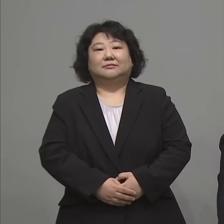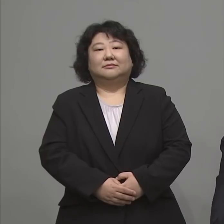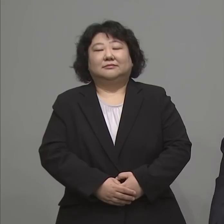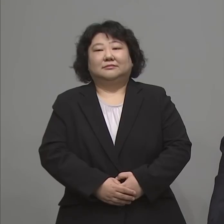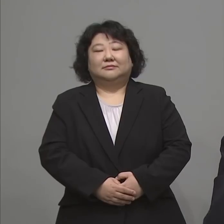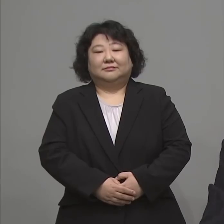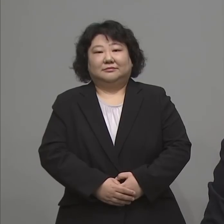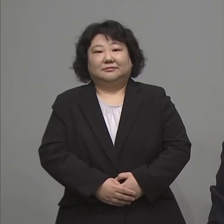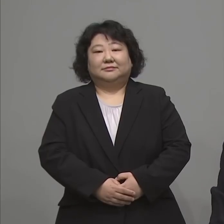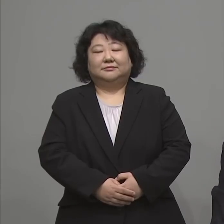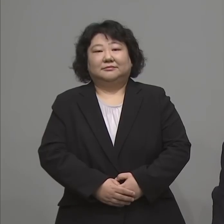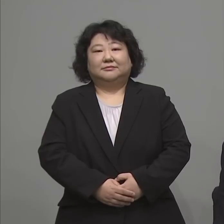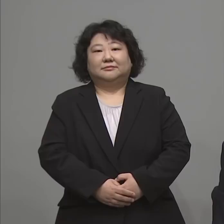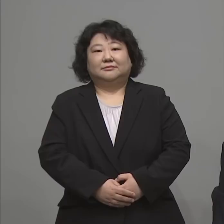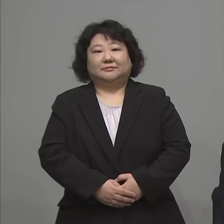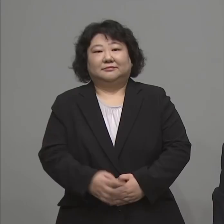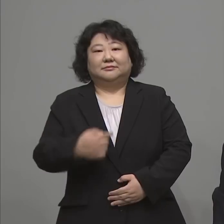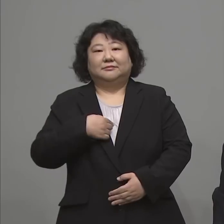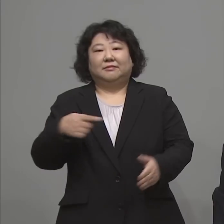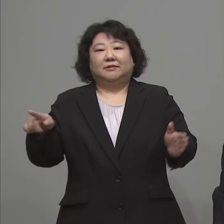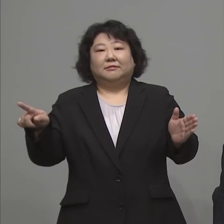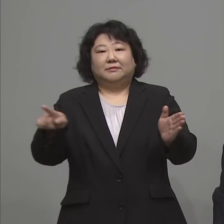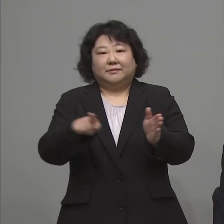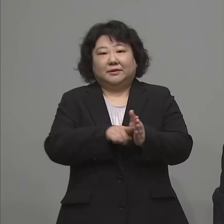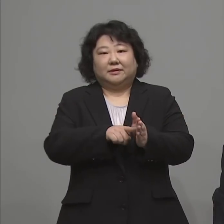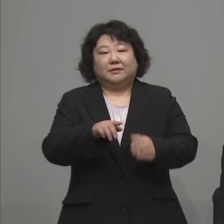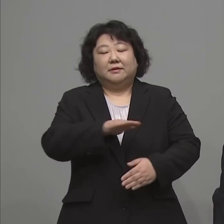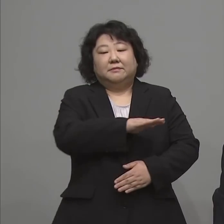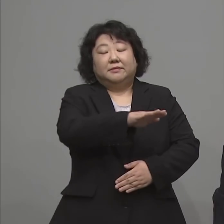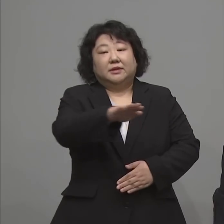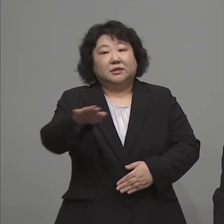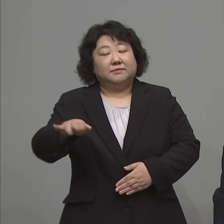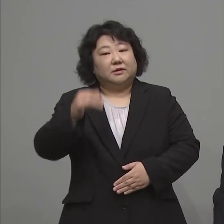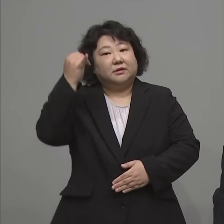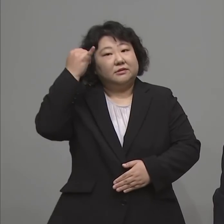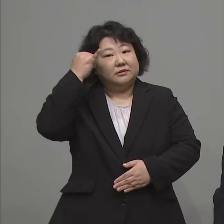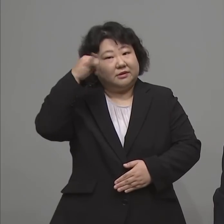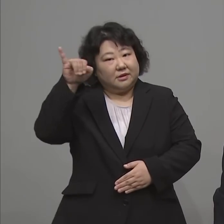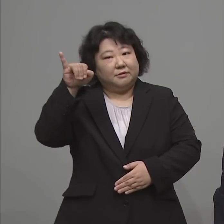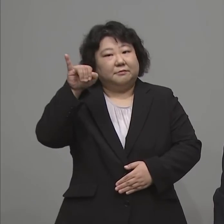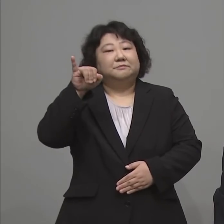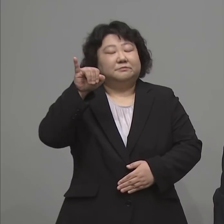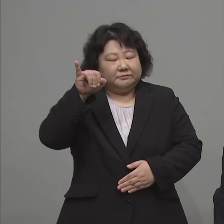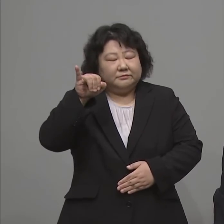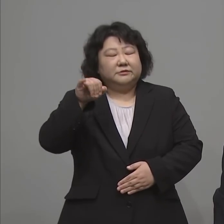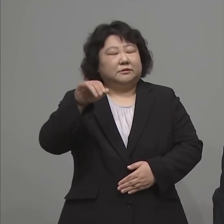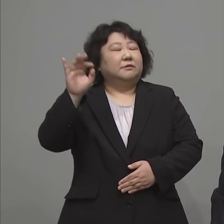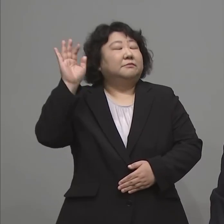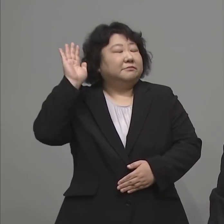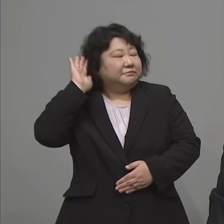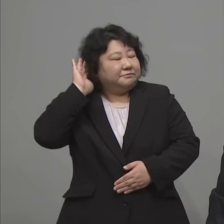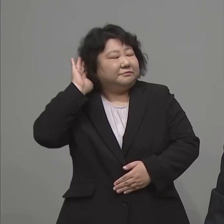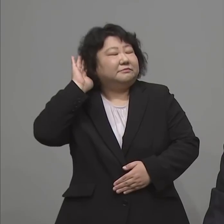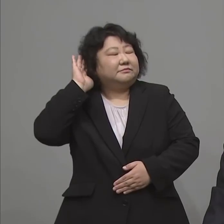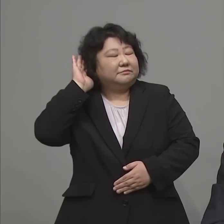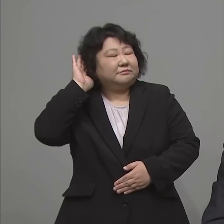ございます 私はこれまで 県民の皆様のさまざまな声に 耳を傾けながら